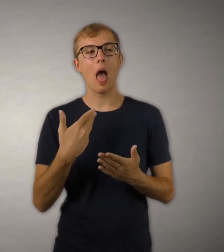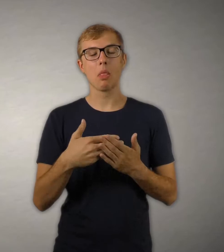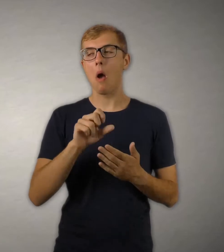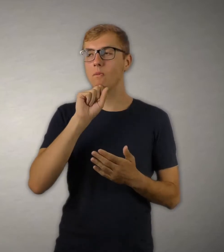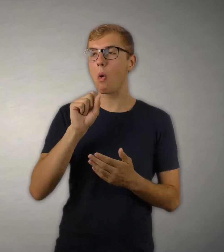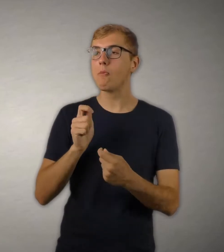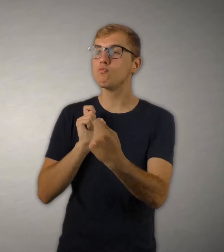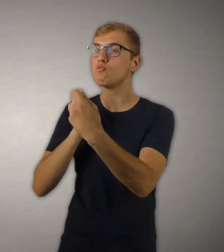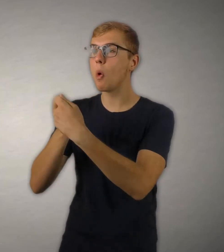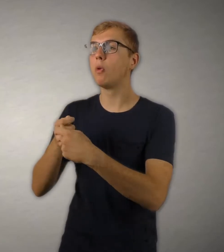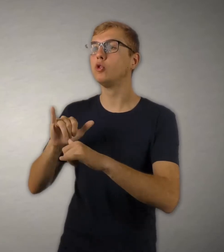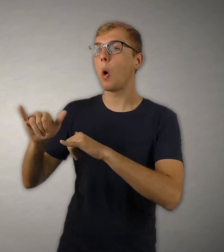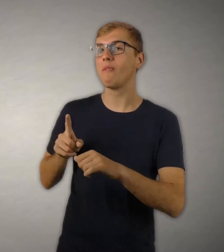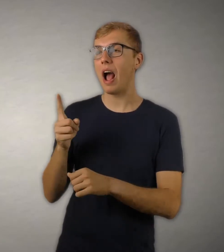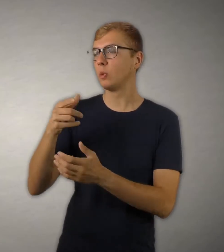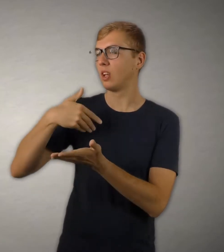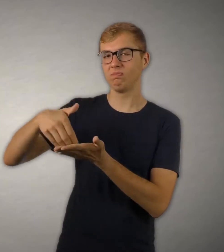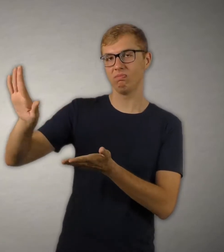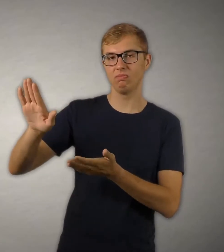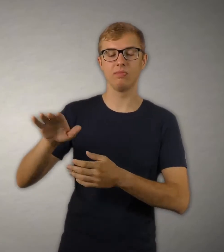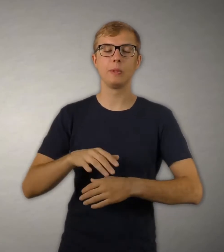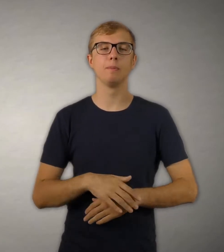Dlatego nie zaangażował się w żadną współpracę z władzami Francji.